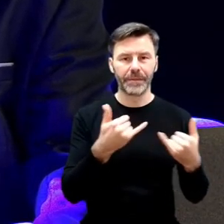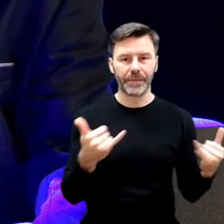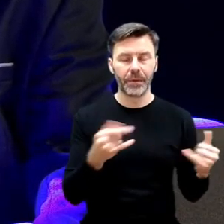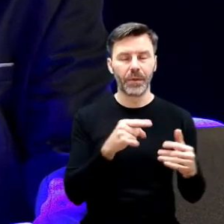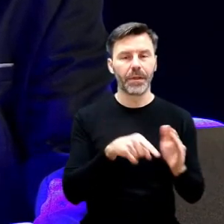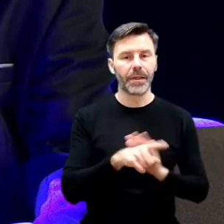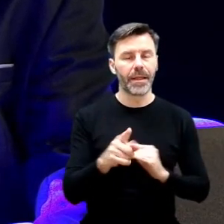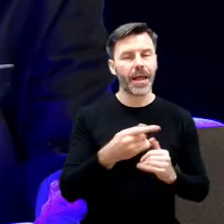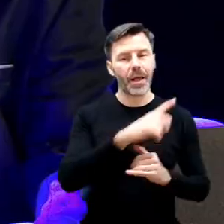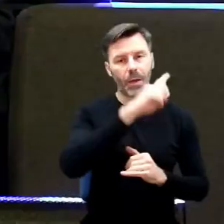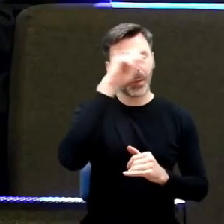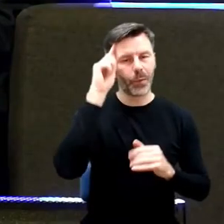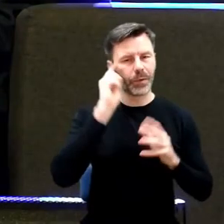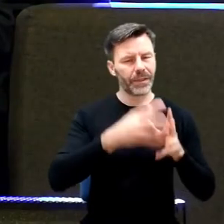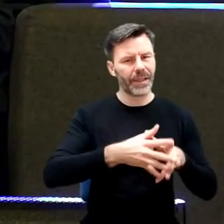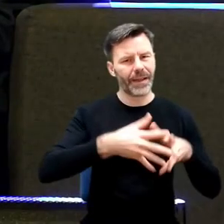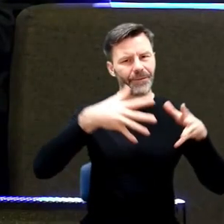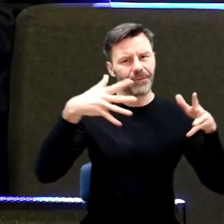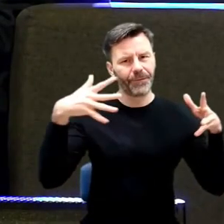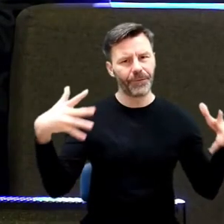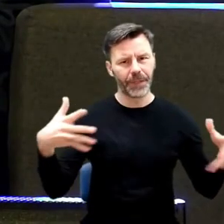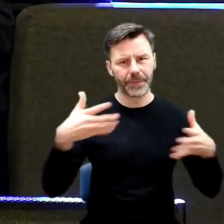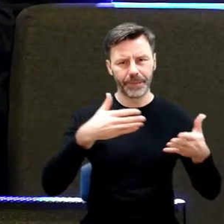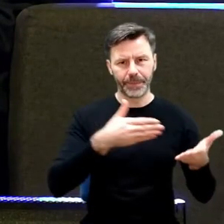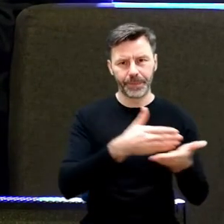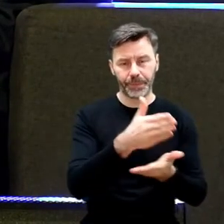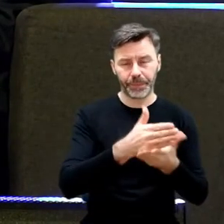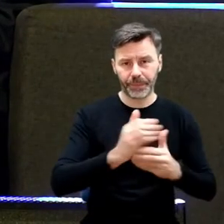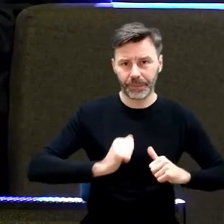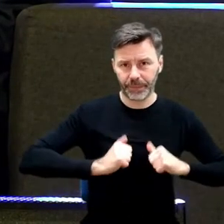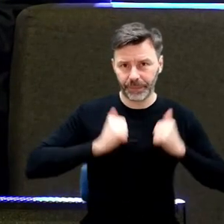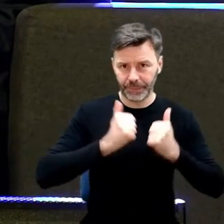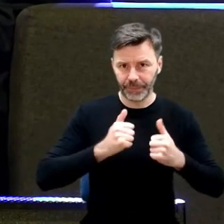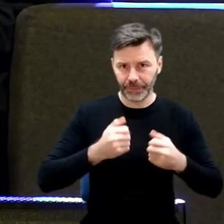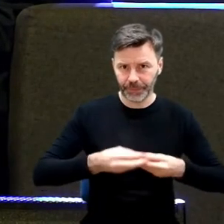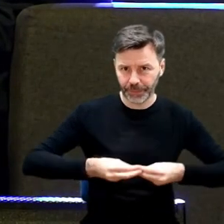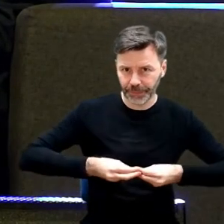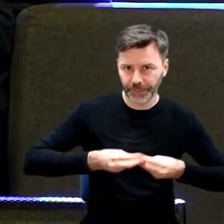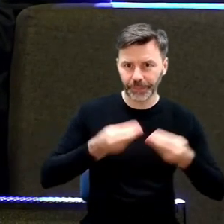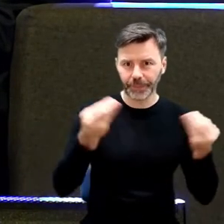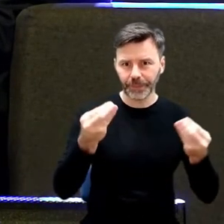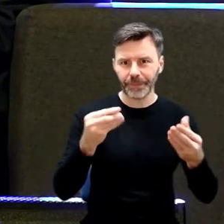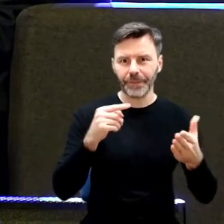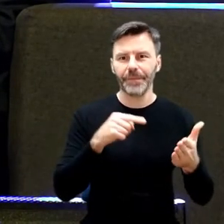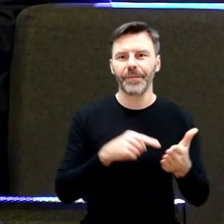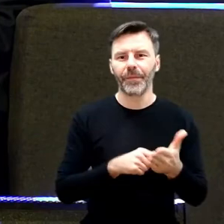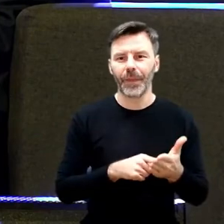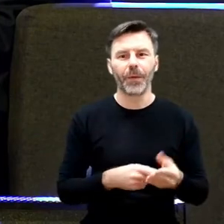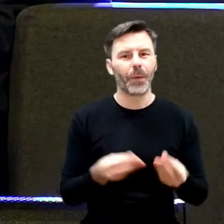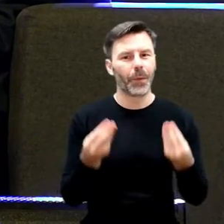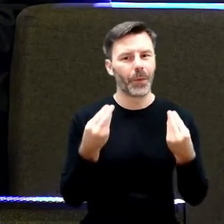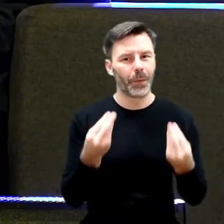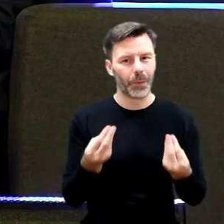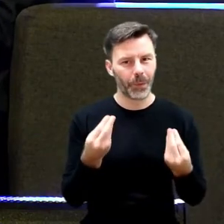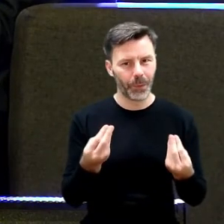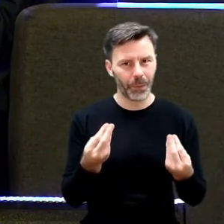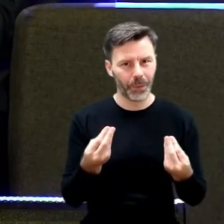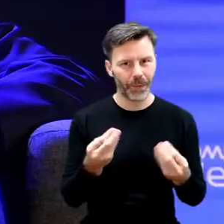może dawać pewien impuls rozwojowy i tu mamy doskonale przekłady, i zarówno w Pleszewie, gdzie mogliśmy